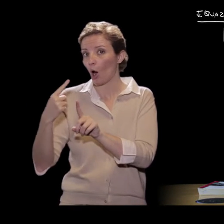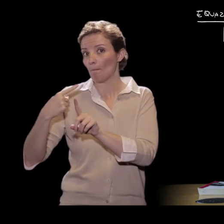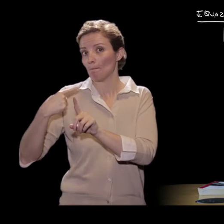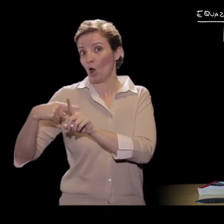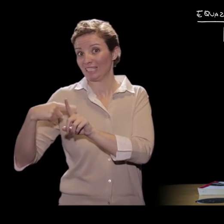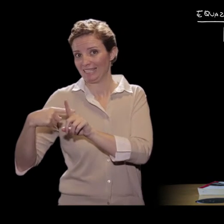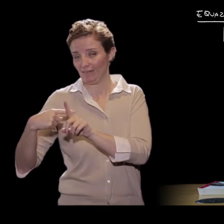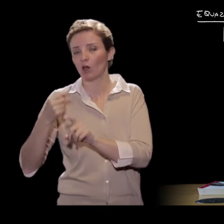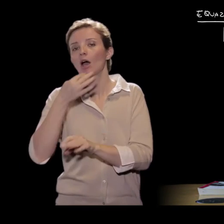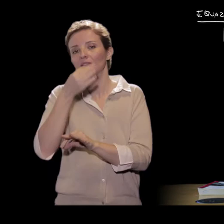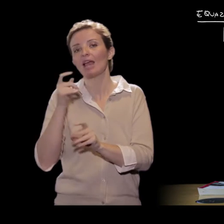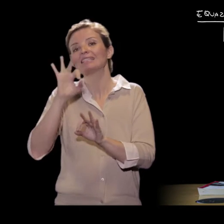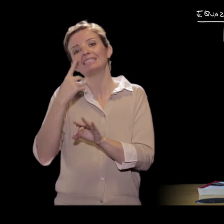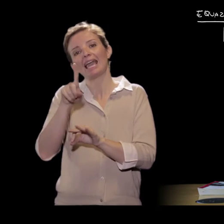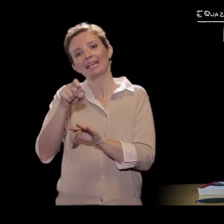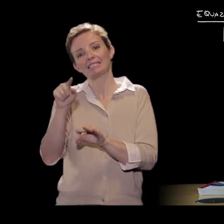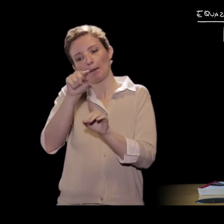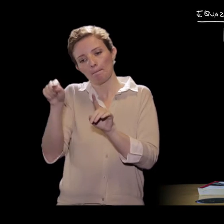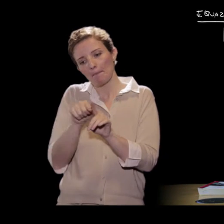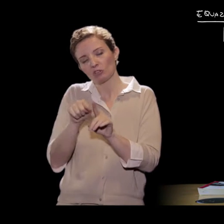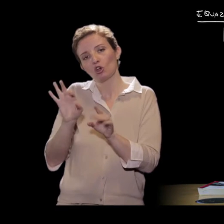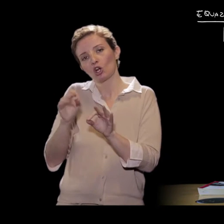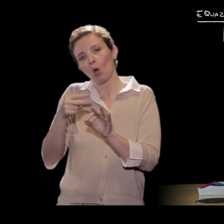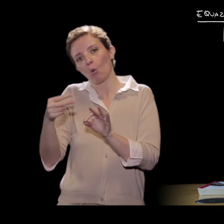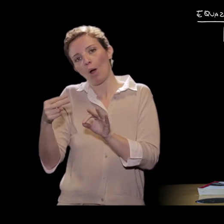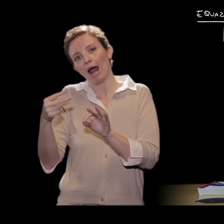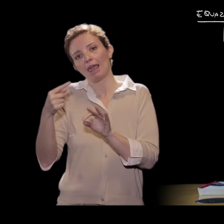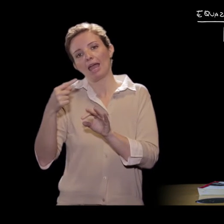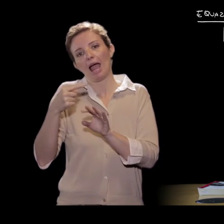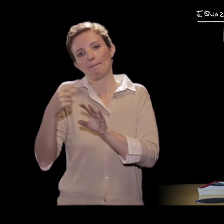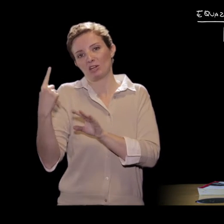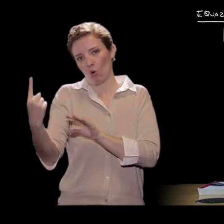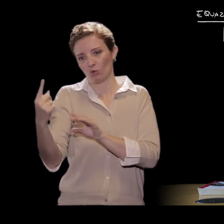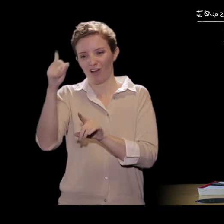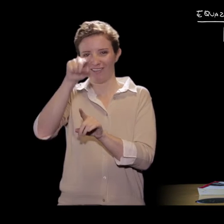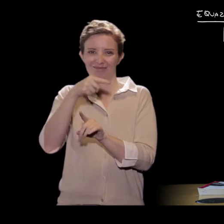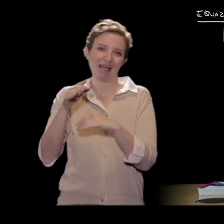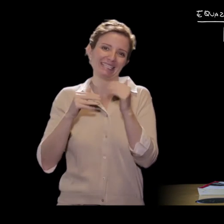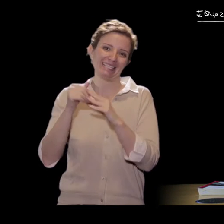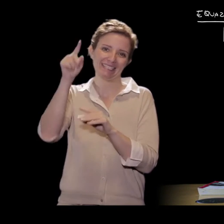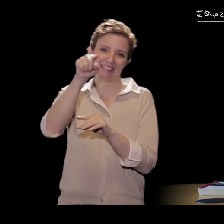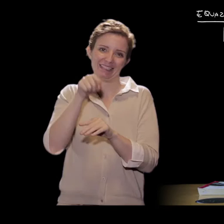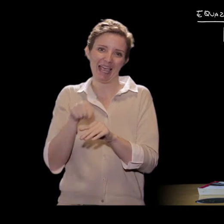Ossia se x è maggiore o uguale di -1. Questo è ovviamente un sistema.